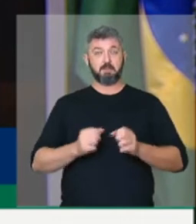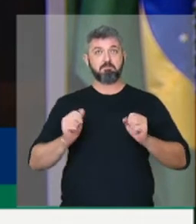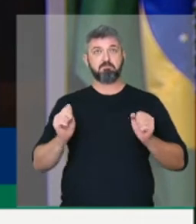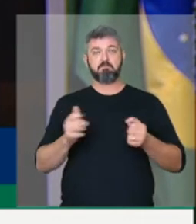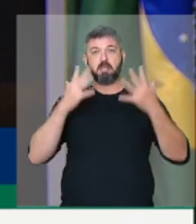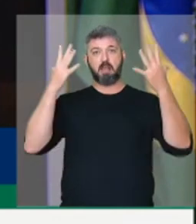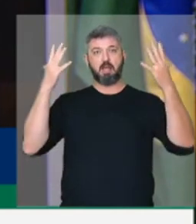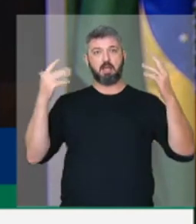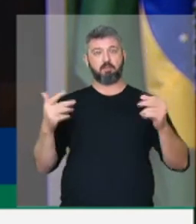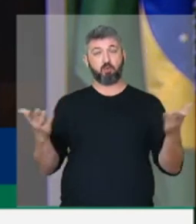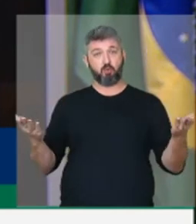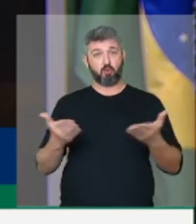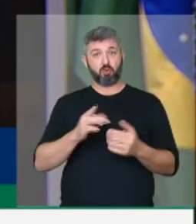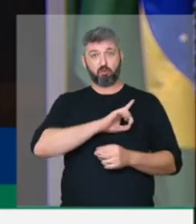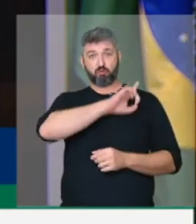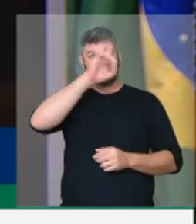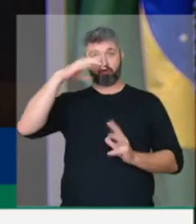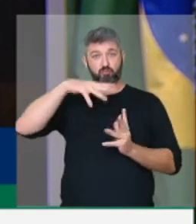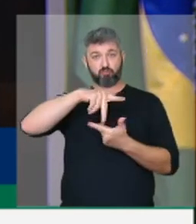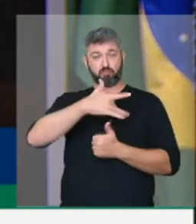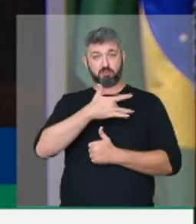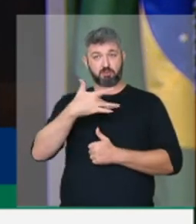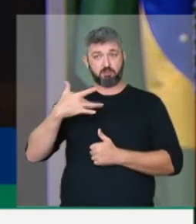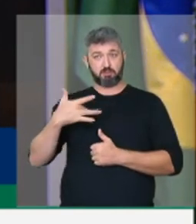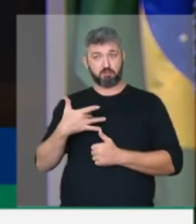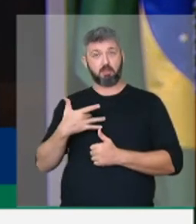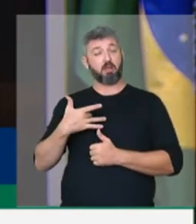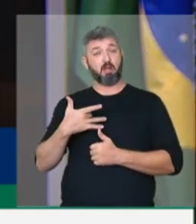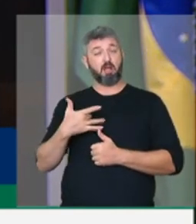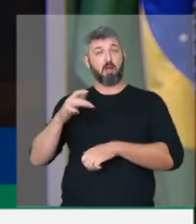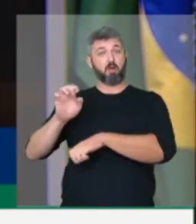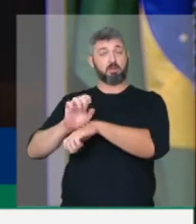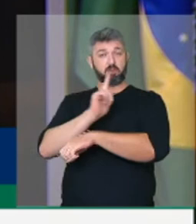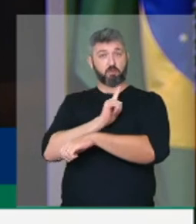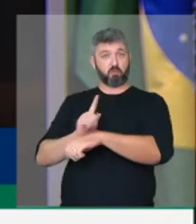O COMBATE A COVID-19 QUE SALVA VIDAS. MILAGROSAMENTE HOJE NO DIA MUNDIAL DA SAÚDE O GOVERNO DO ESTADO DEPOIS DE